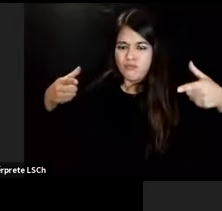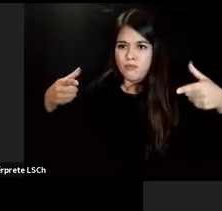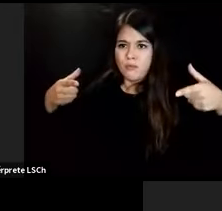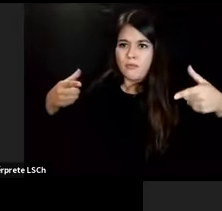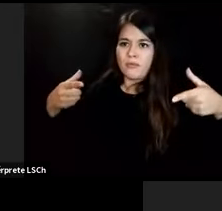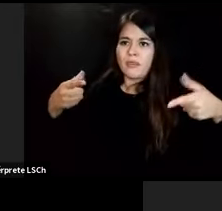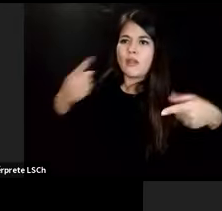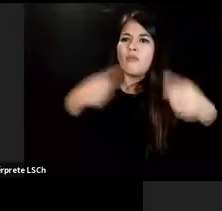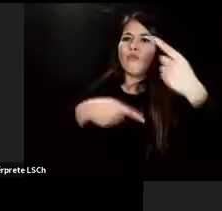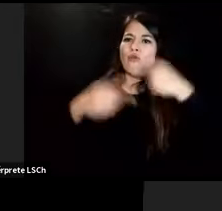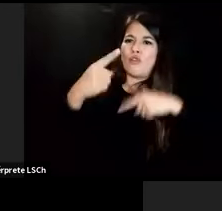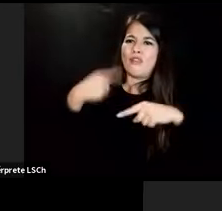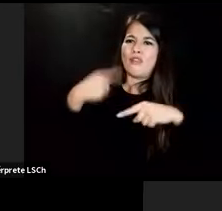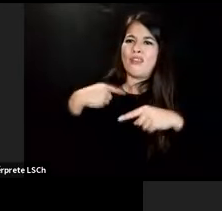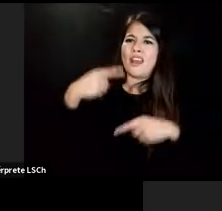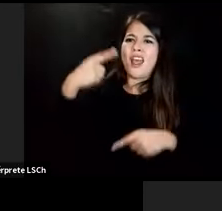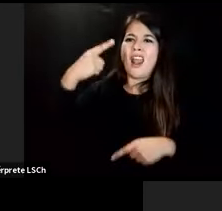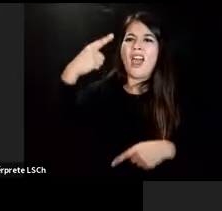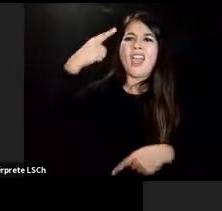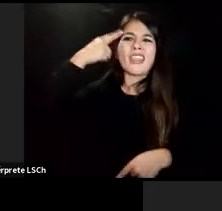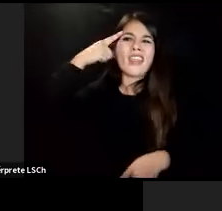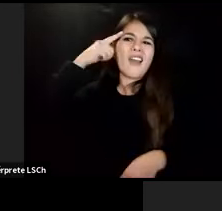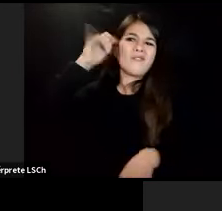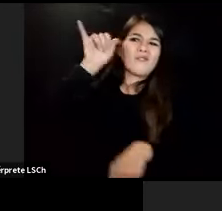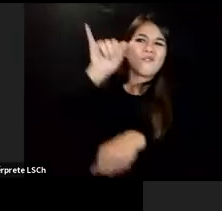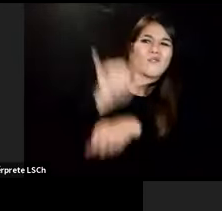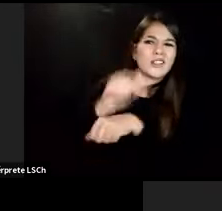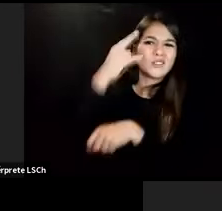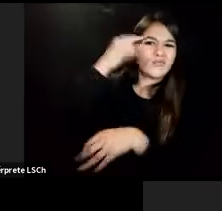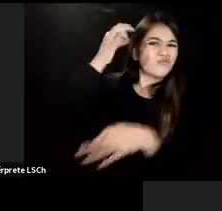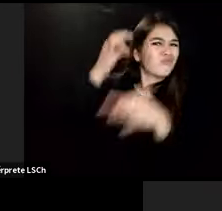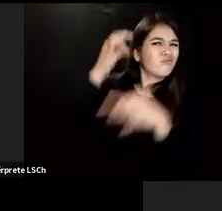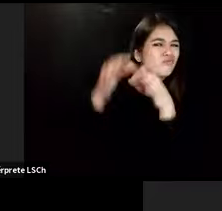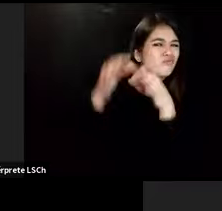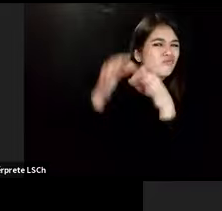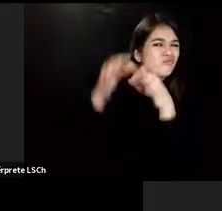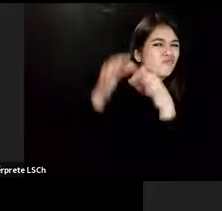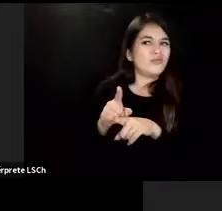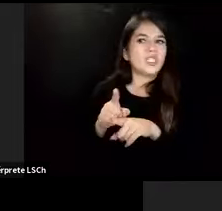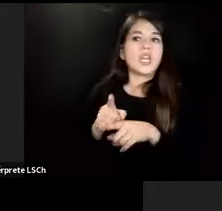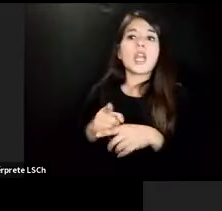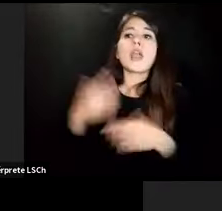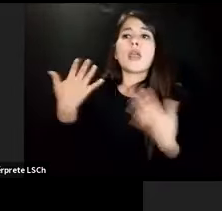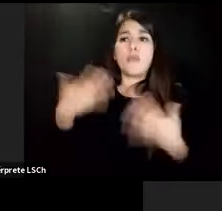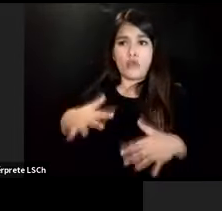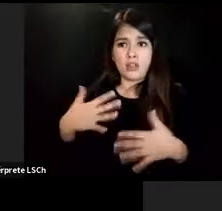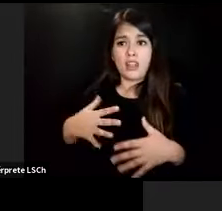prejuicios. Porque una cosa que me parece importante recalcar sobre los audiolibros es cómo los podemos incluir.